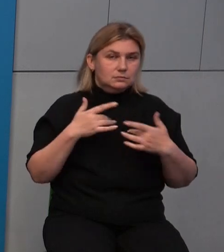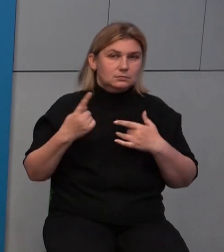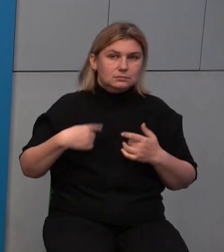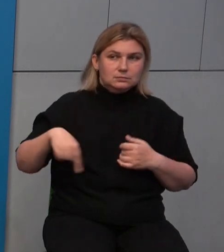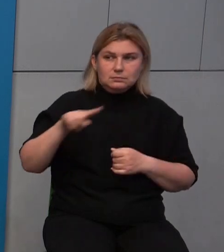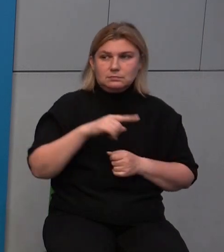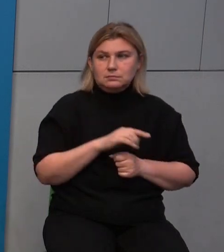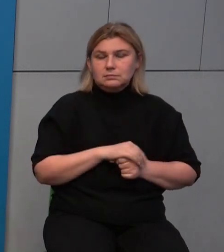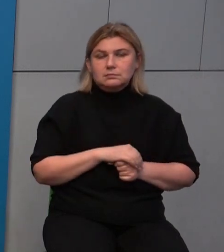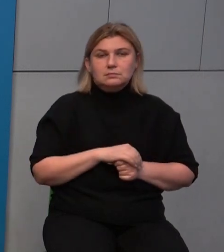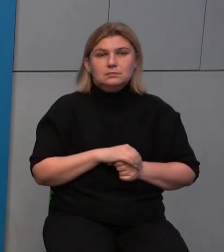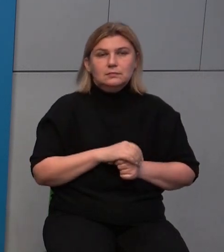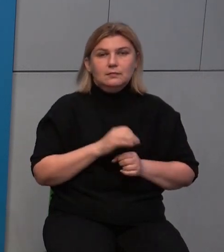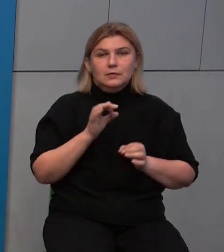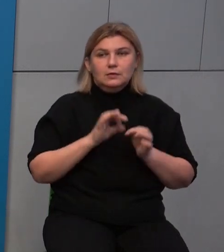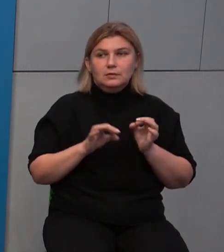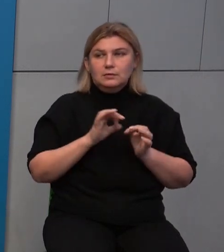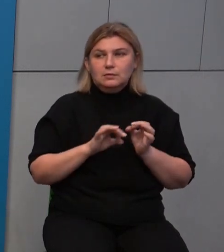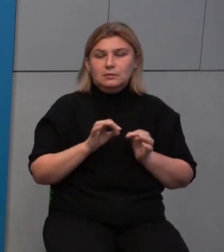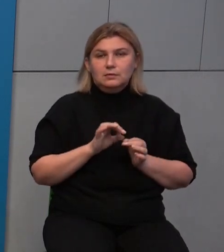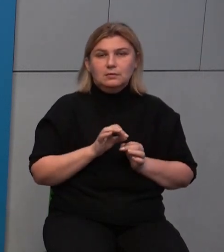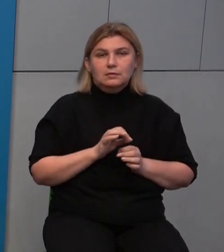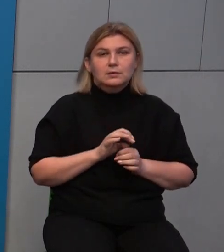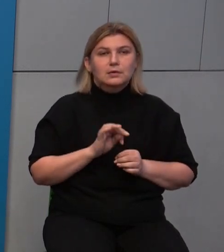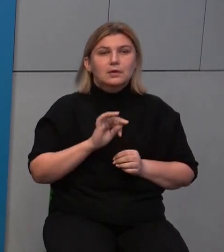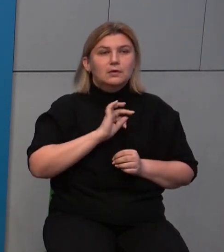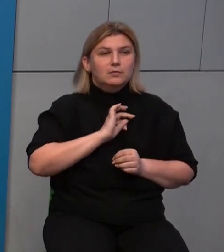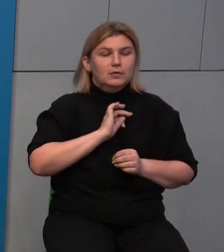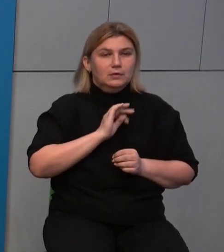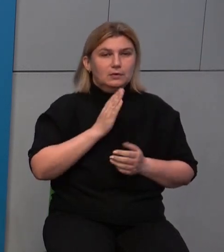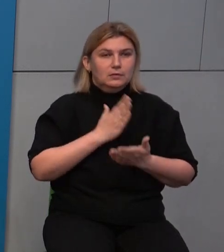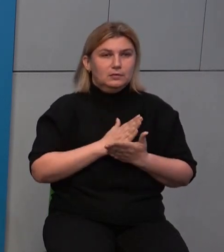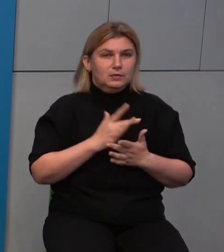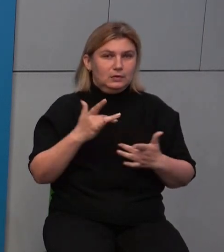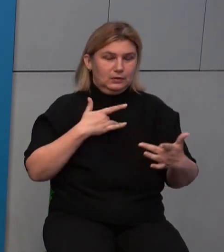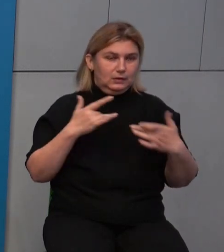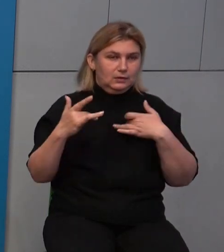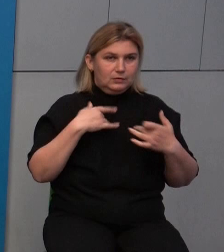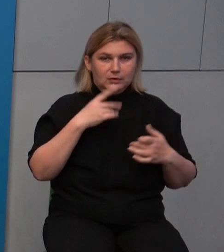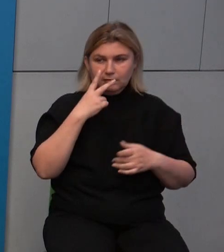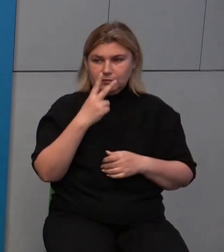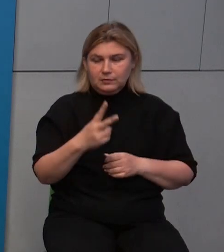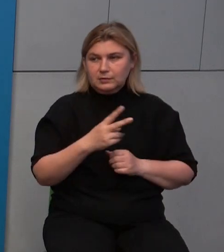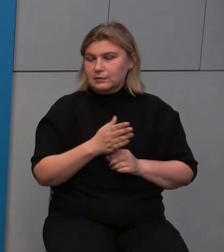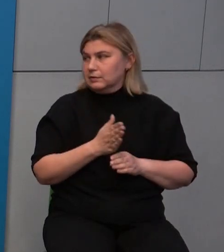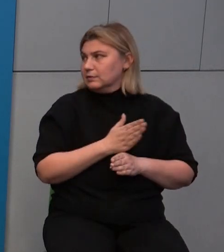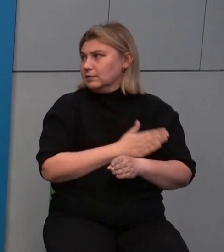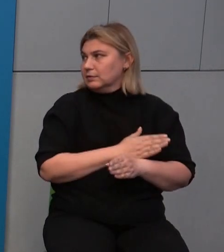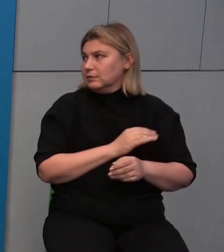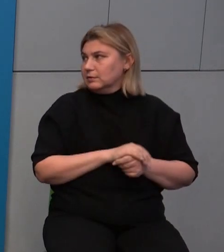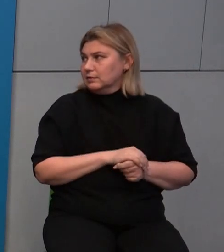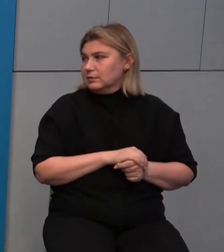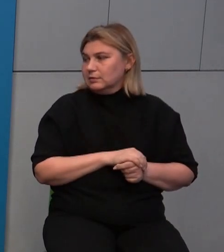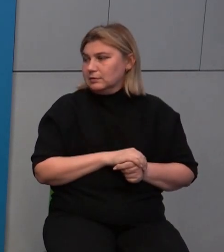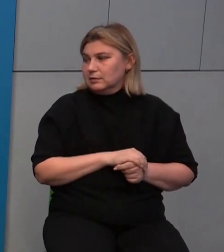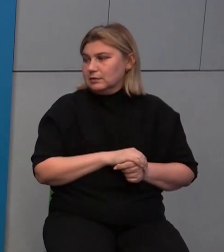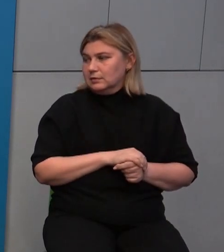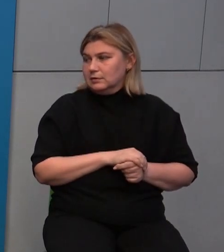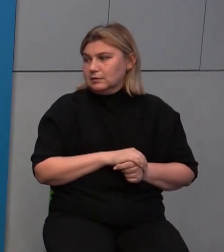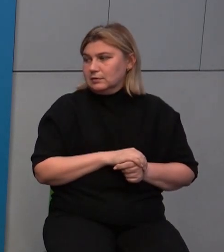Szczególnie, że swoje się już nacierpiał i nawidział wcześniej. Już nie takie rzeczy, prawda? Wiedział jak przetrwać.